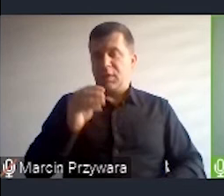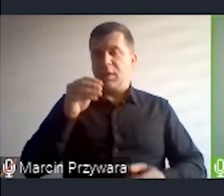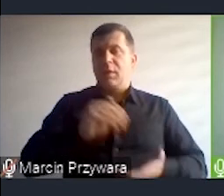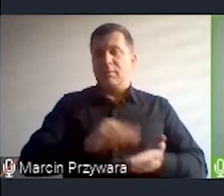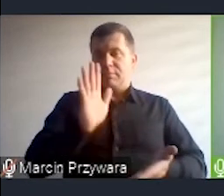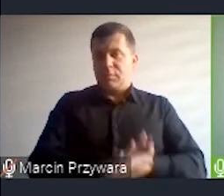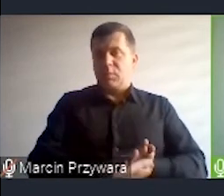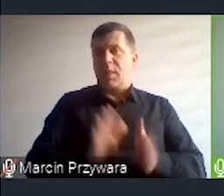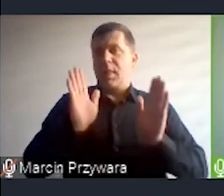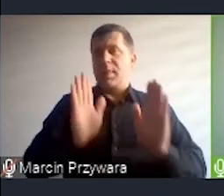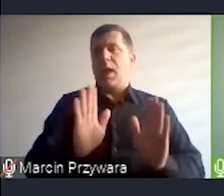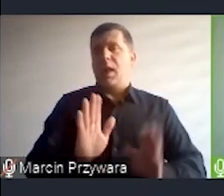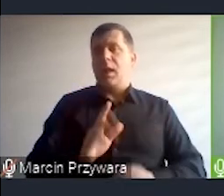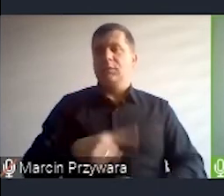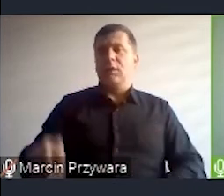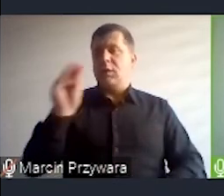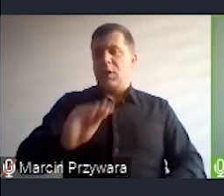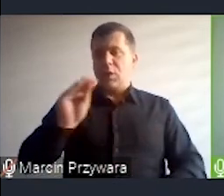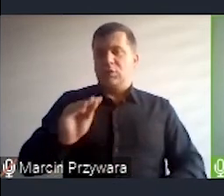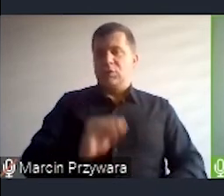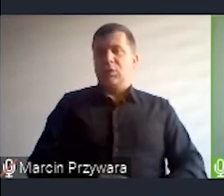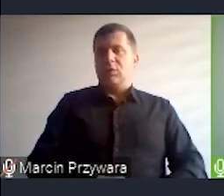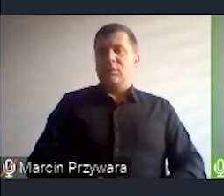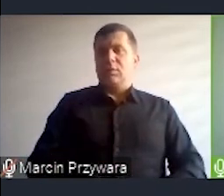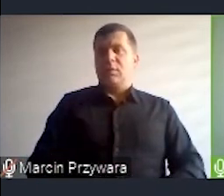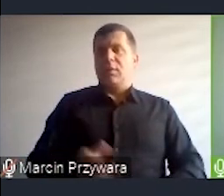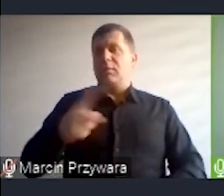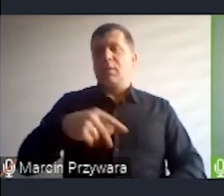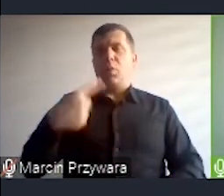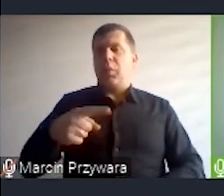bo na razie się jeszcze nie aktywowaliście,